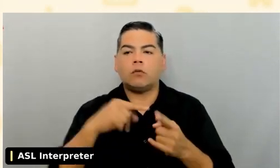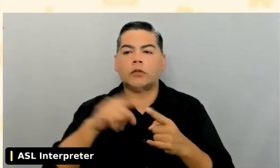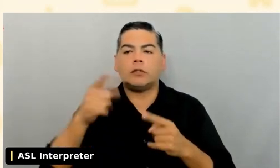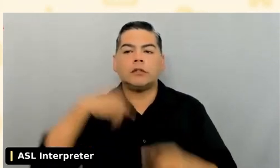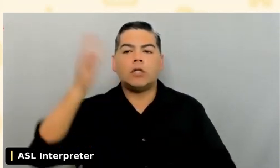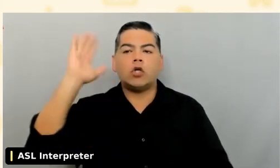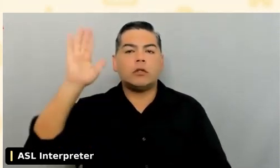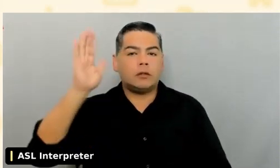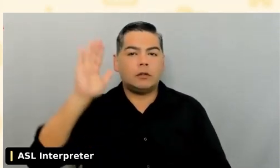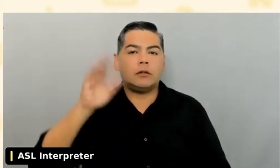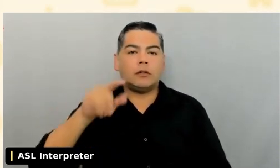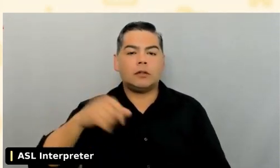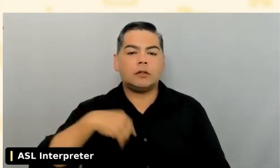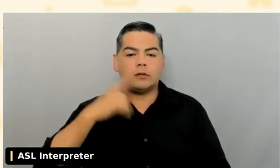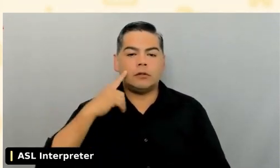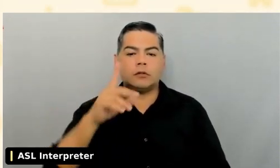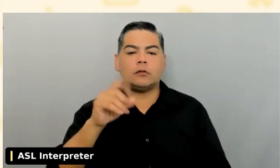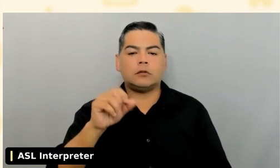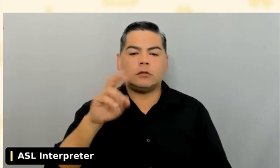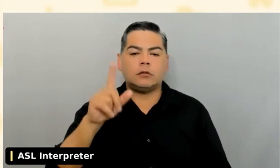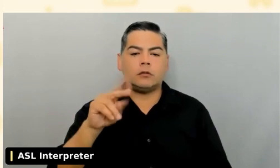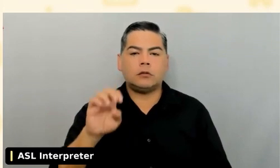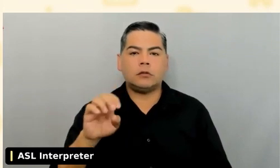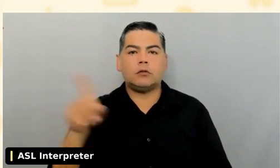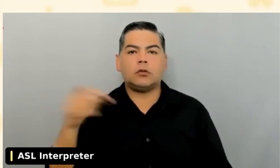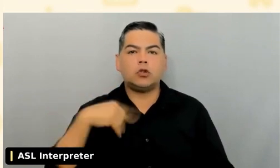dá ejemplos de Dall-E, donde hacen el arte a partir de sugerencias.